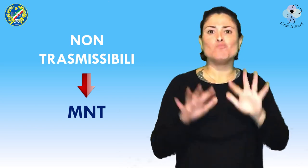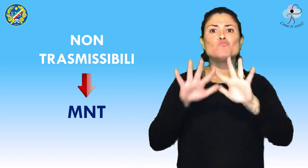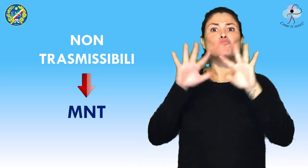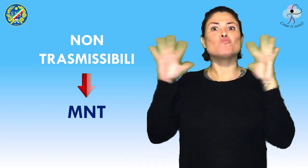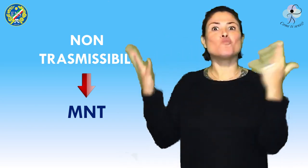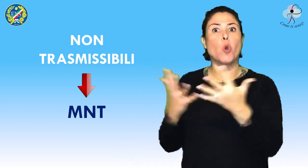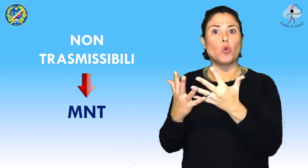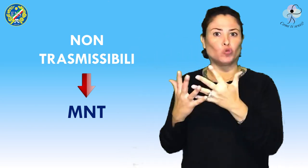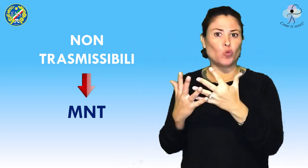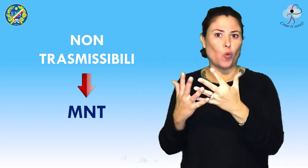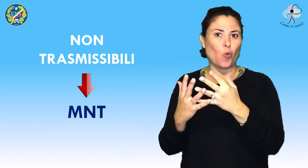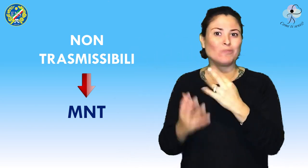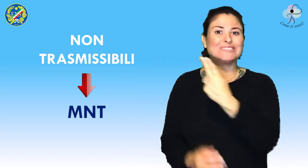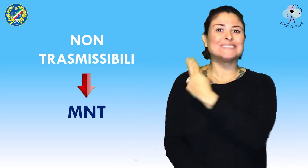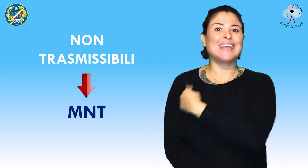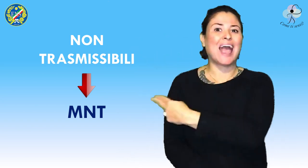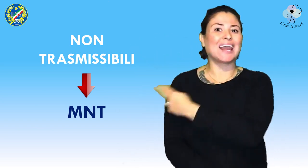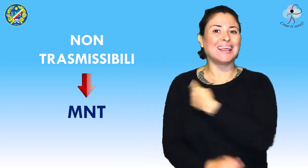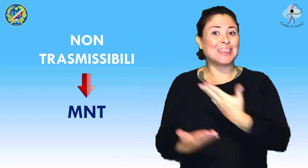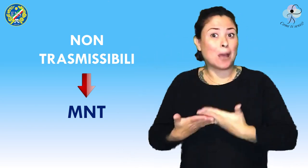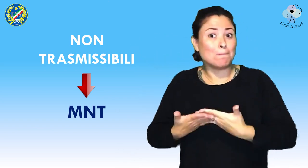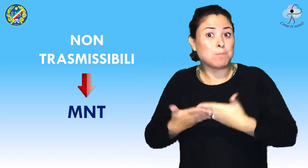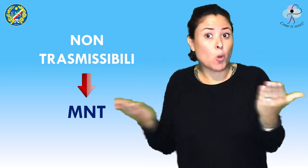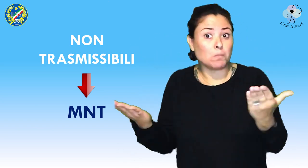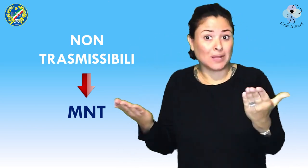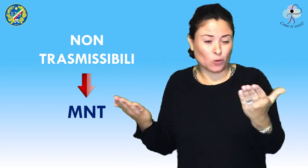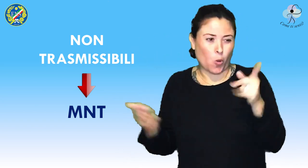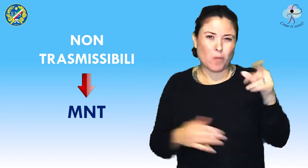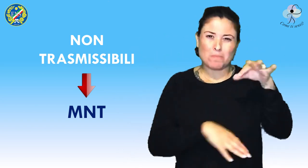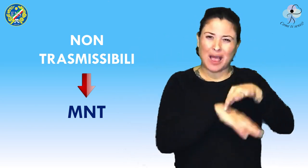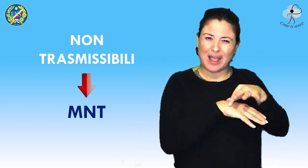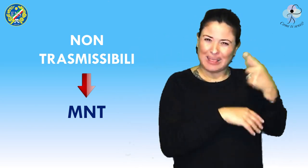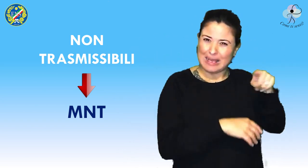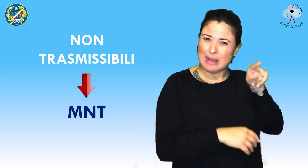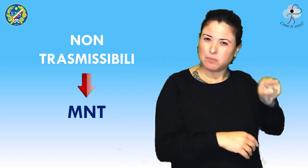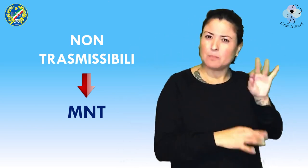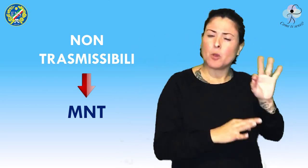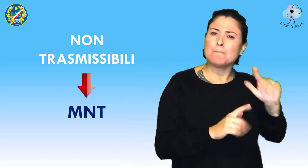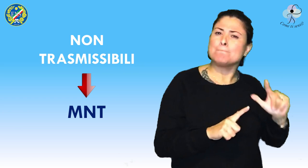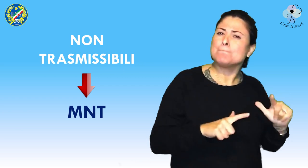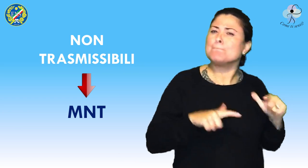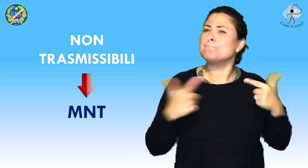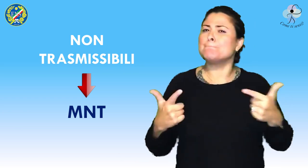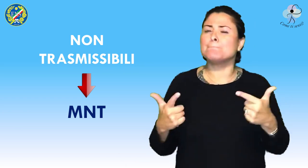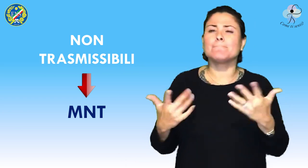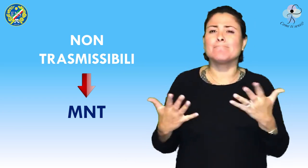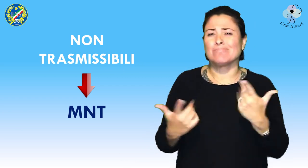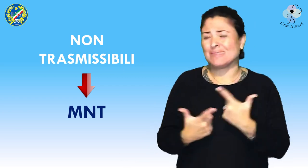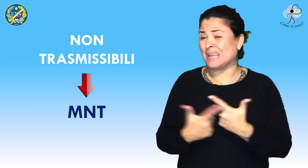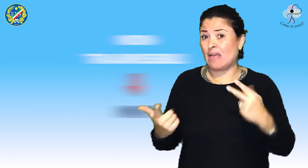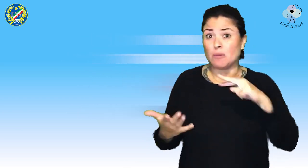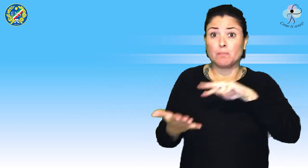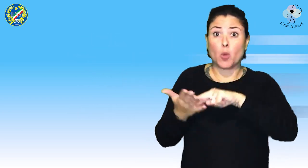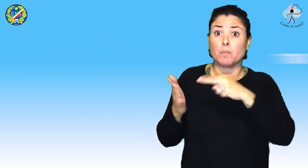e costituiscono a tutt’oggi un grave problema di sanità pubblica,